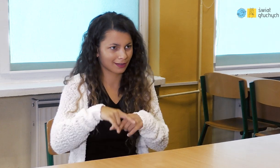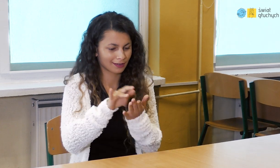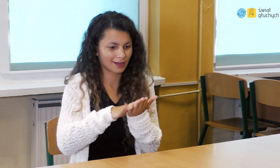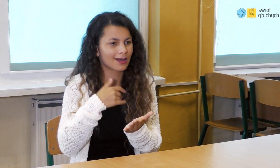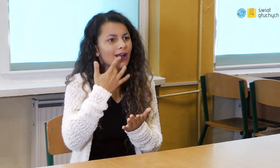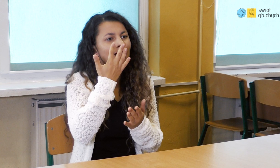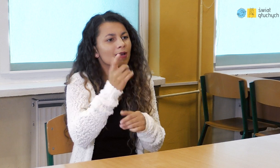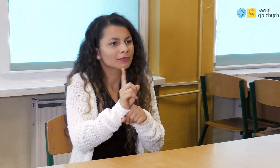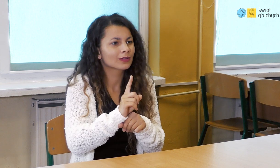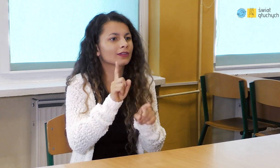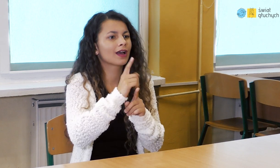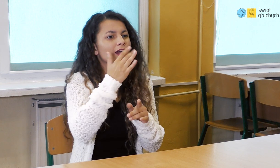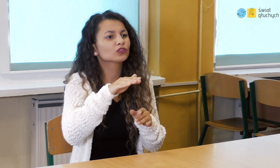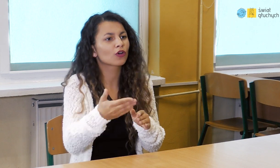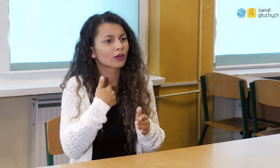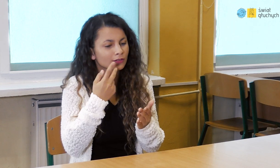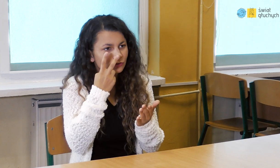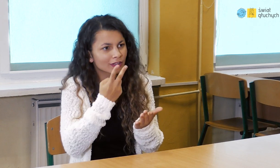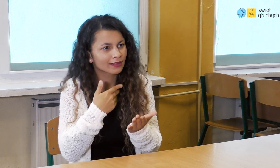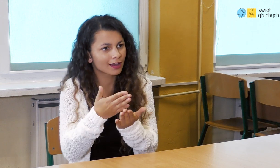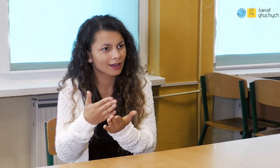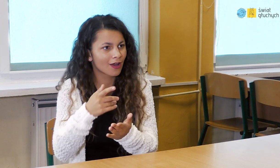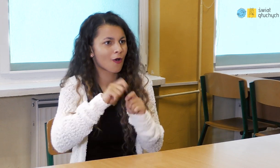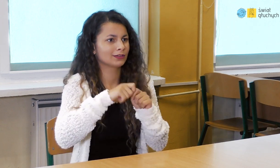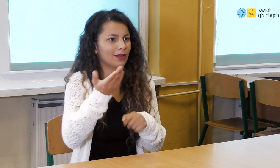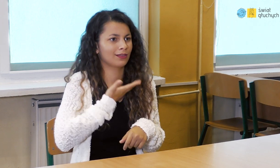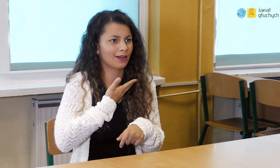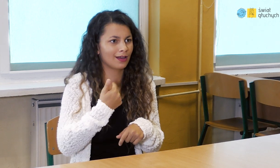ile minut i stron przeczytałam i dostawałam z tego ocenę.